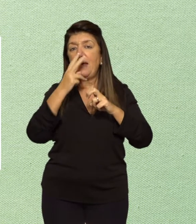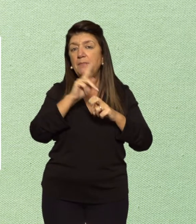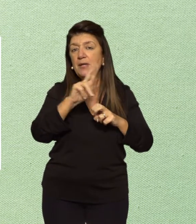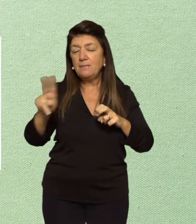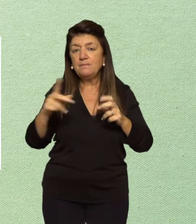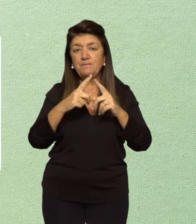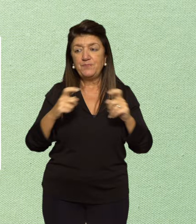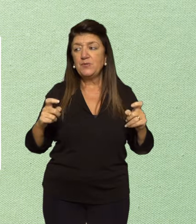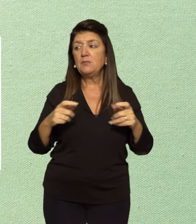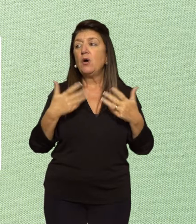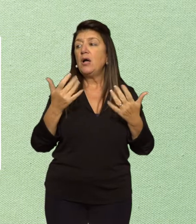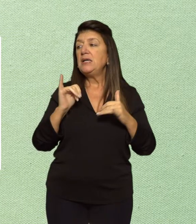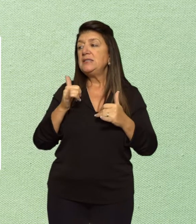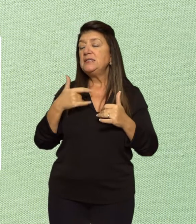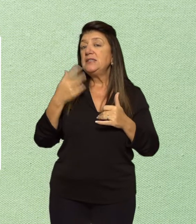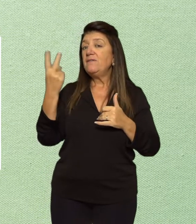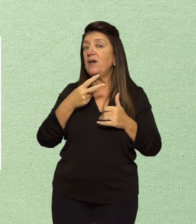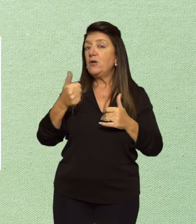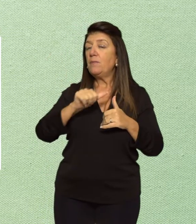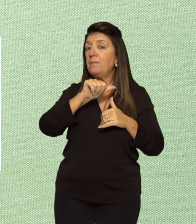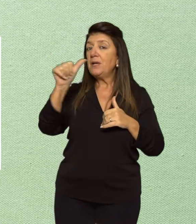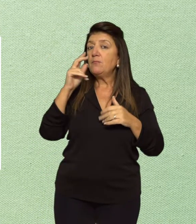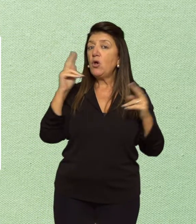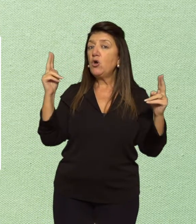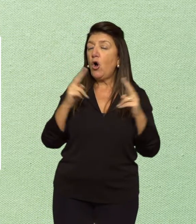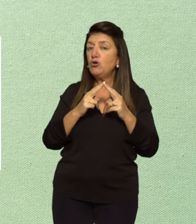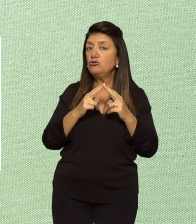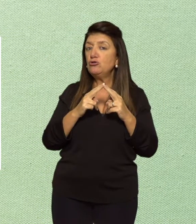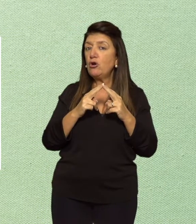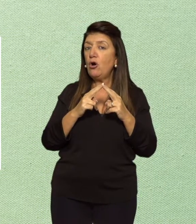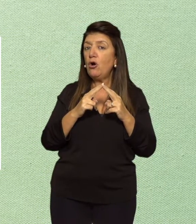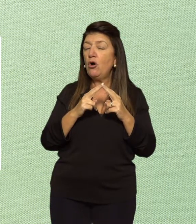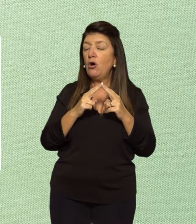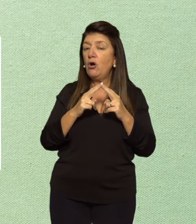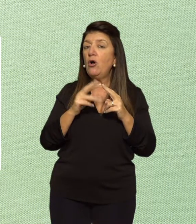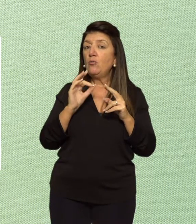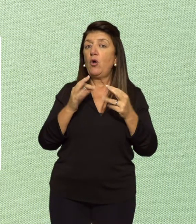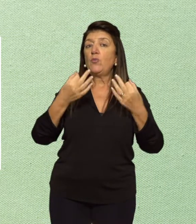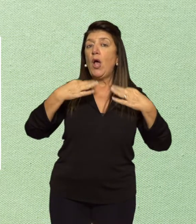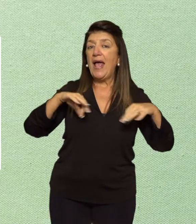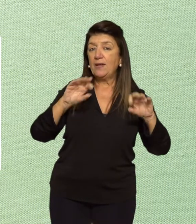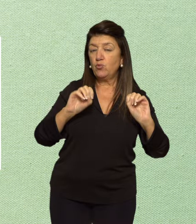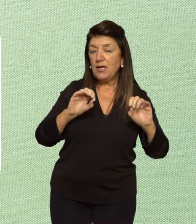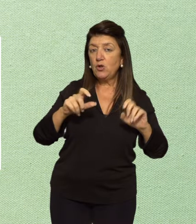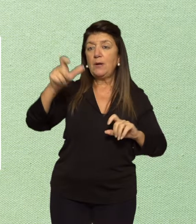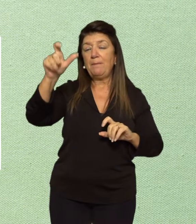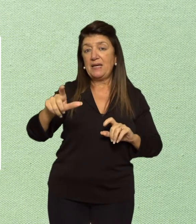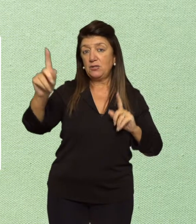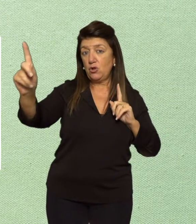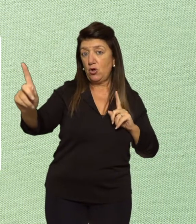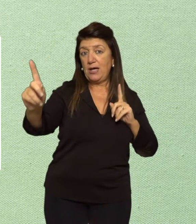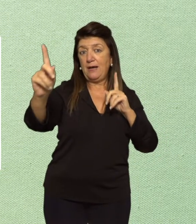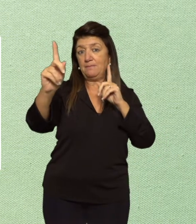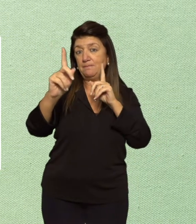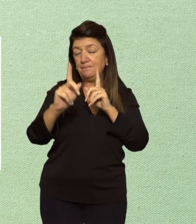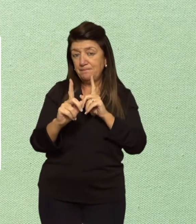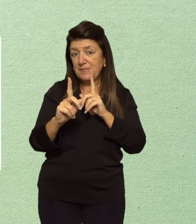tra persone, quindi tra operatore che è un educatore e la persona è anche perché noi pensiamo che ogni